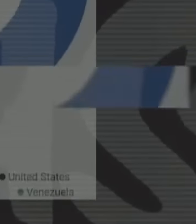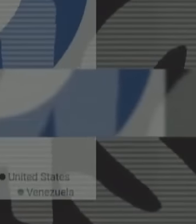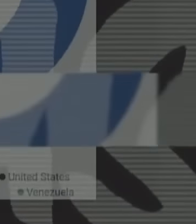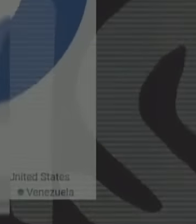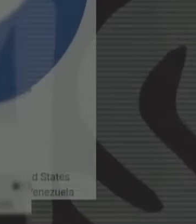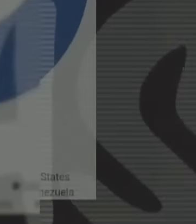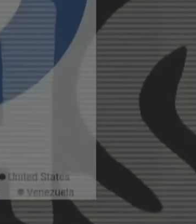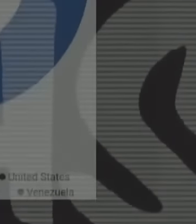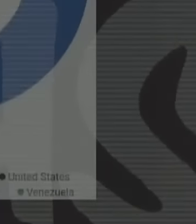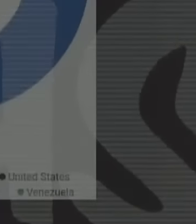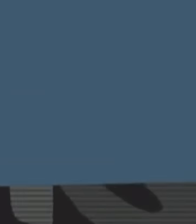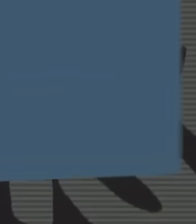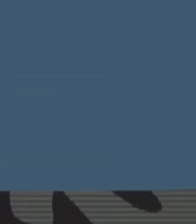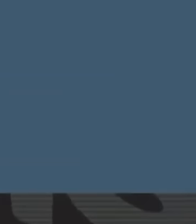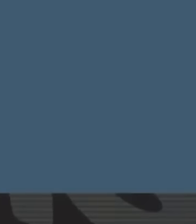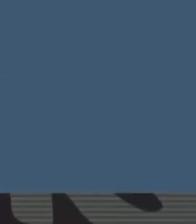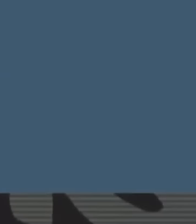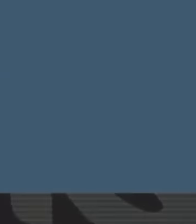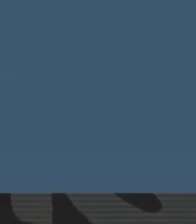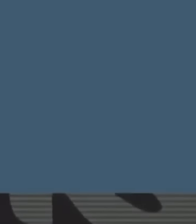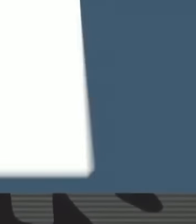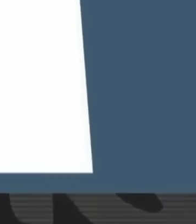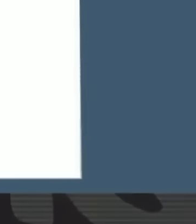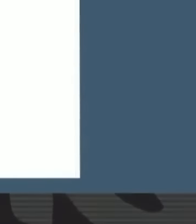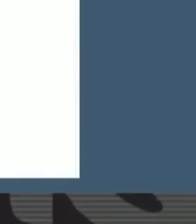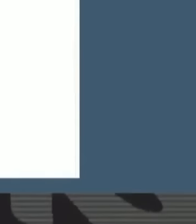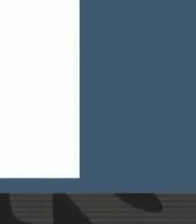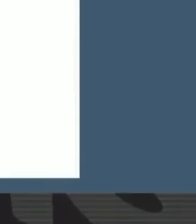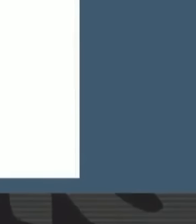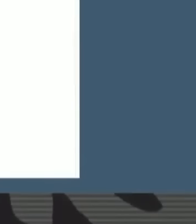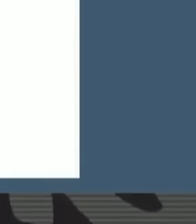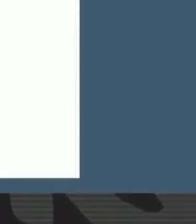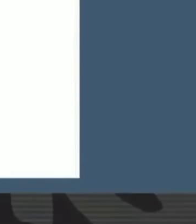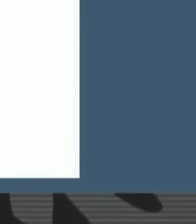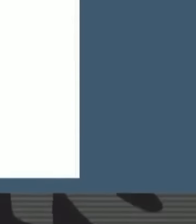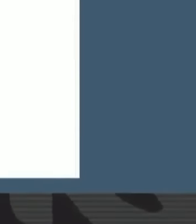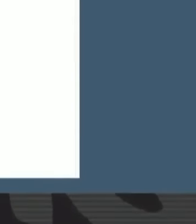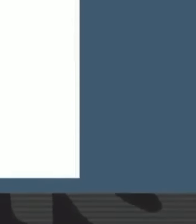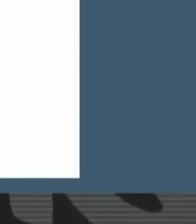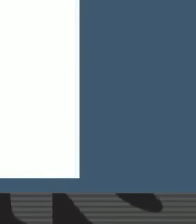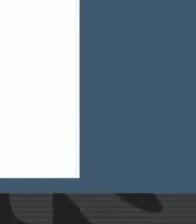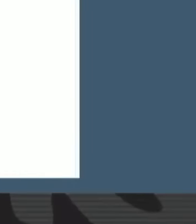y Argentina, muchas de ellas promovidas por la red Atlas Network, una organización internacional de